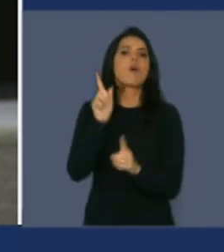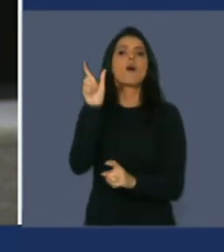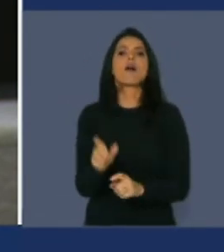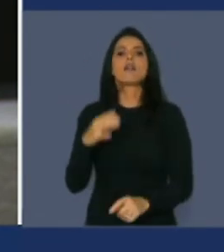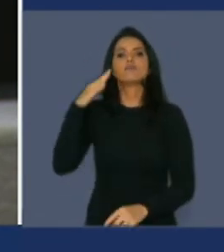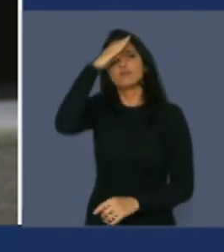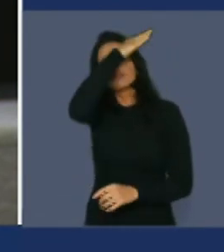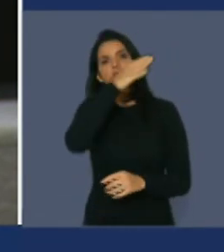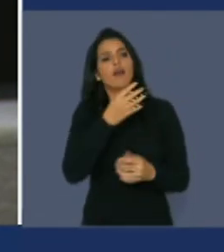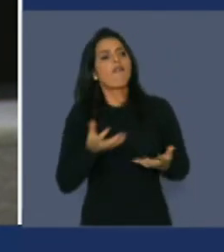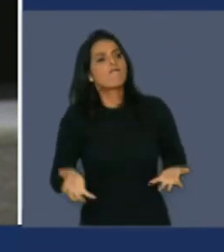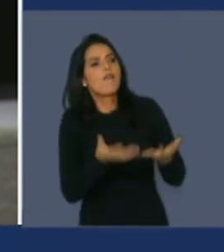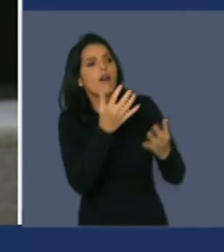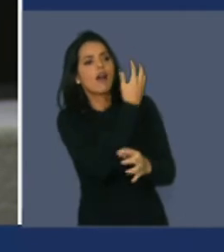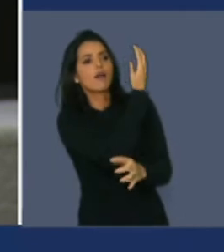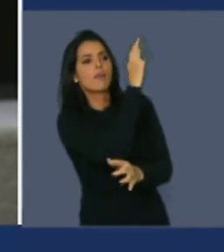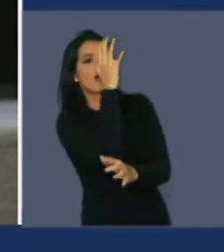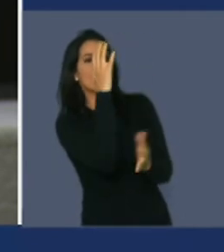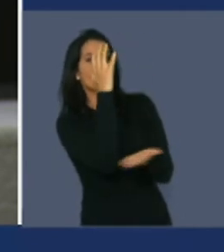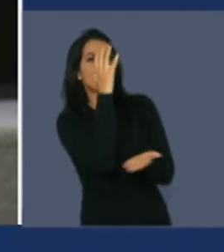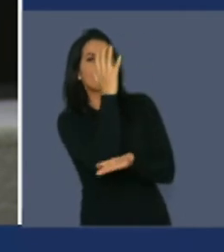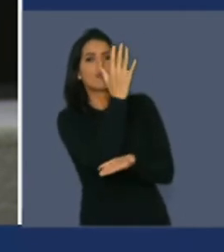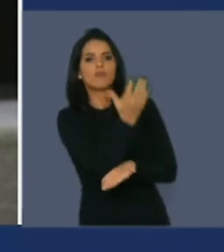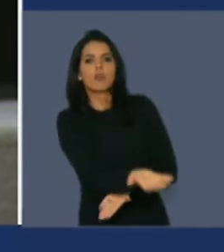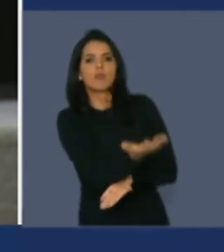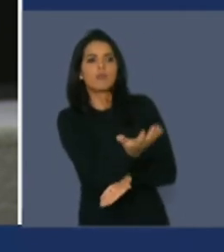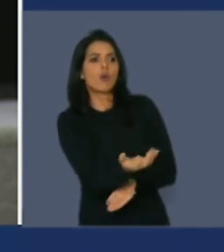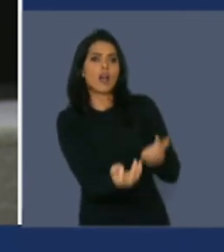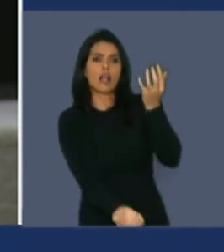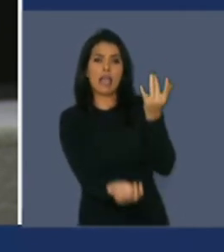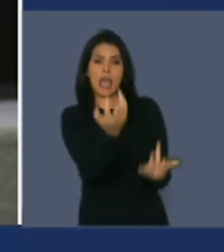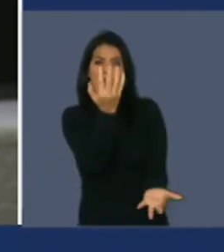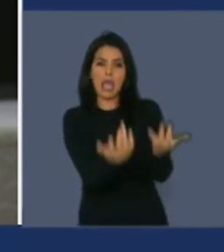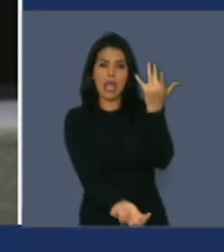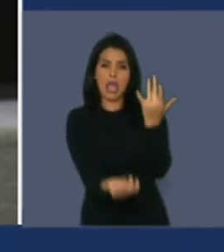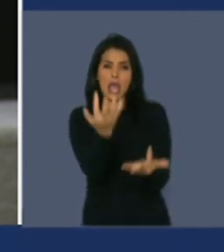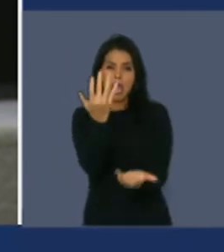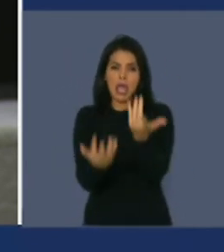NIA, E QUEIMADAS NO PANTANAL, E ISSO TEM MEXIDO COM OS ÍNDICES PLUVIAIS, PORTANTO,